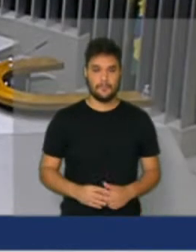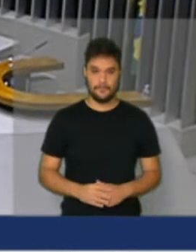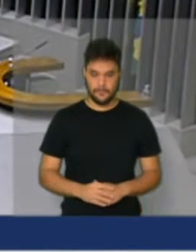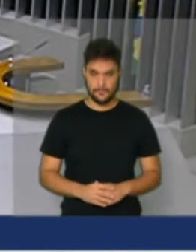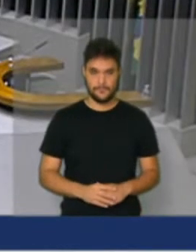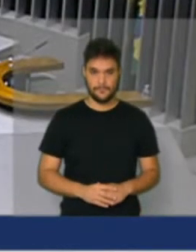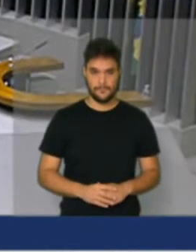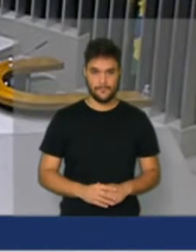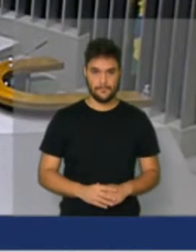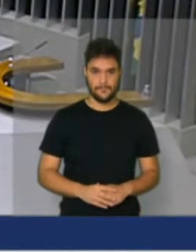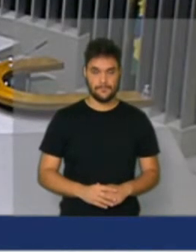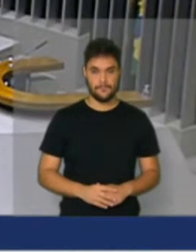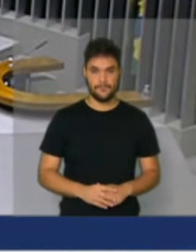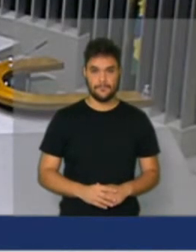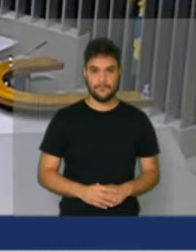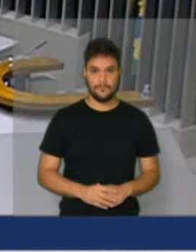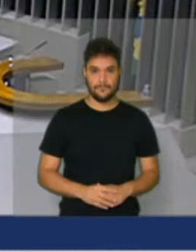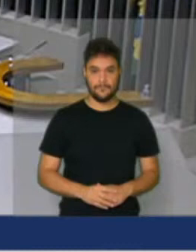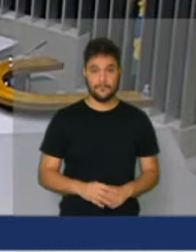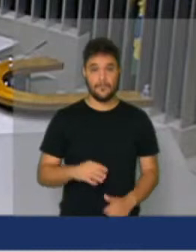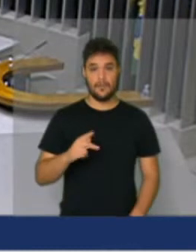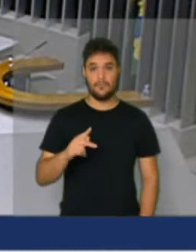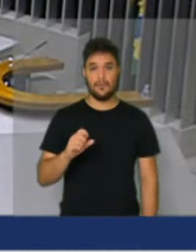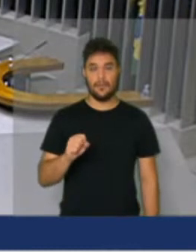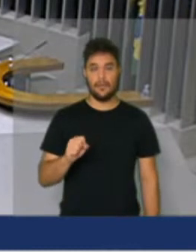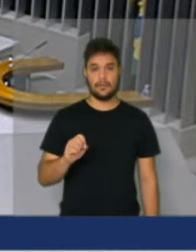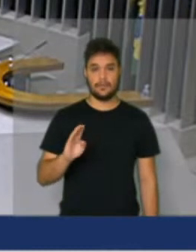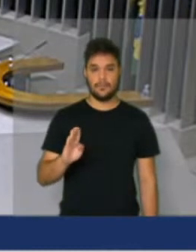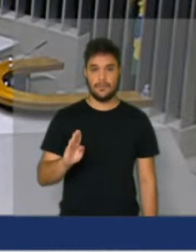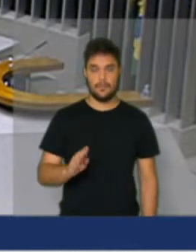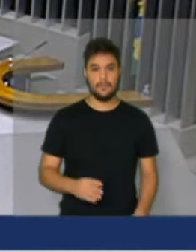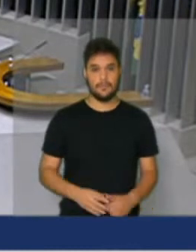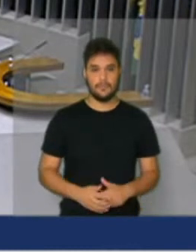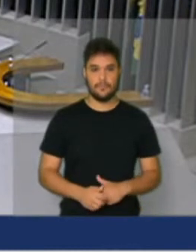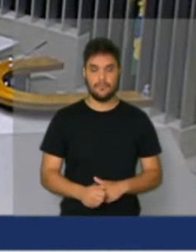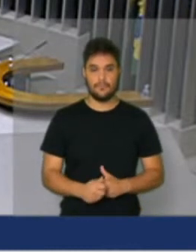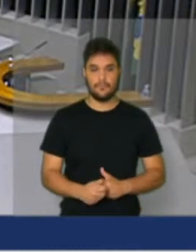MOMENTO TÃO CNOCT QUE NOSSO PAÍS SE ENCONTRA.